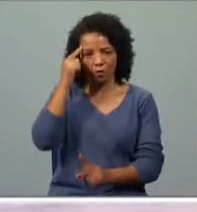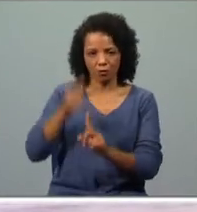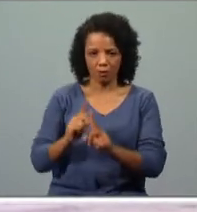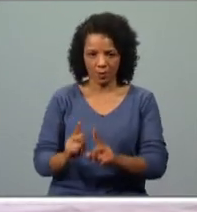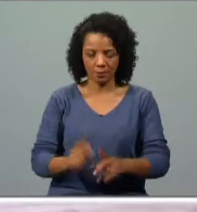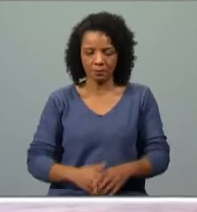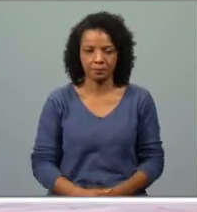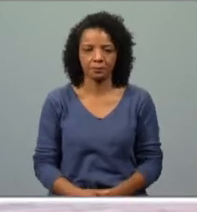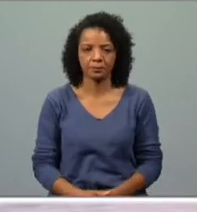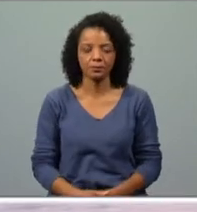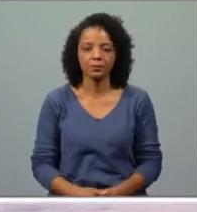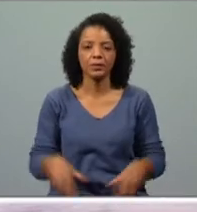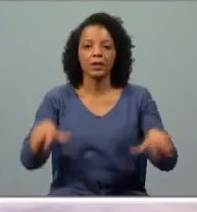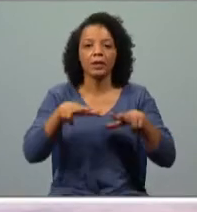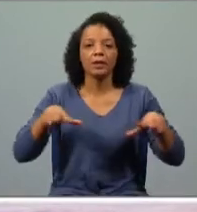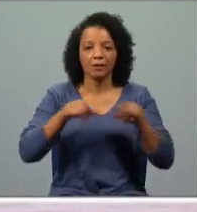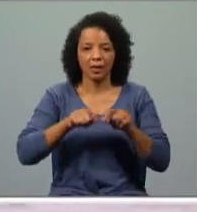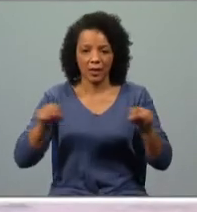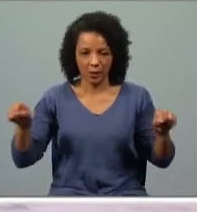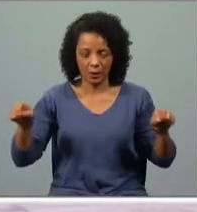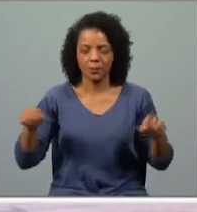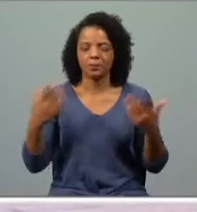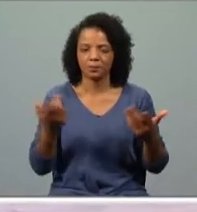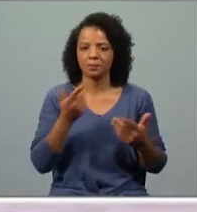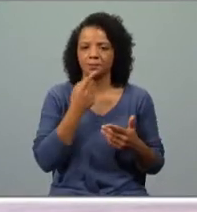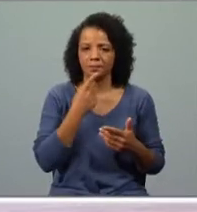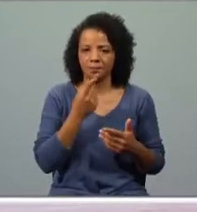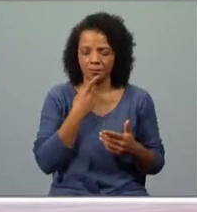bom então com este vídeo que esta animação Já ficamos a conhecer aqui um 那麼這個視頻很好動畫我們已經在這裡認識了一個